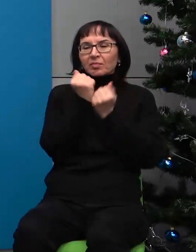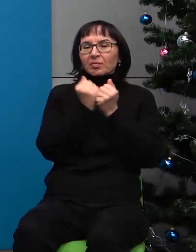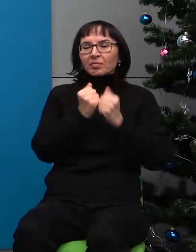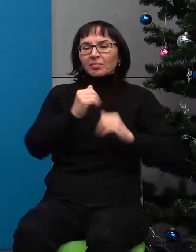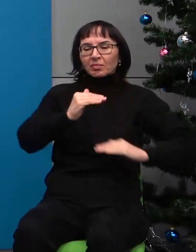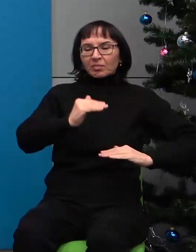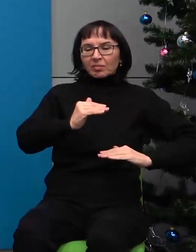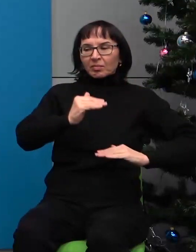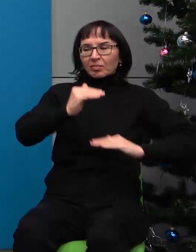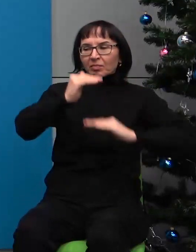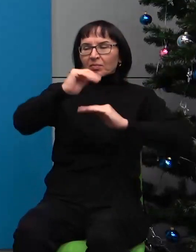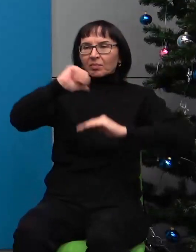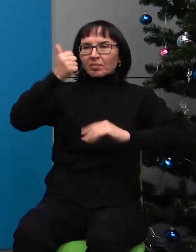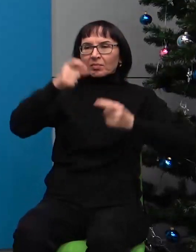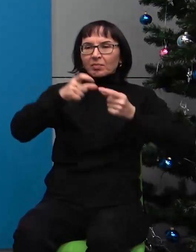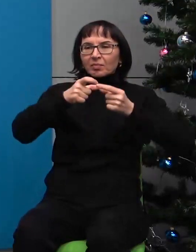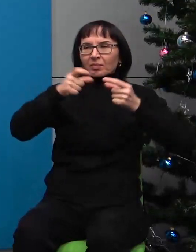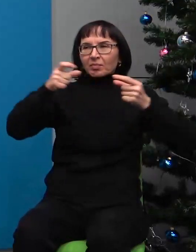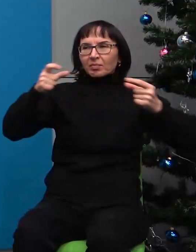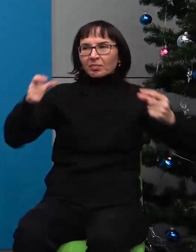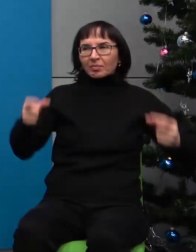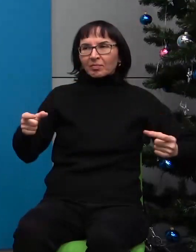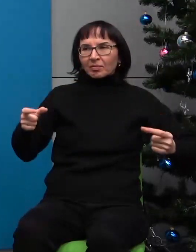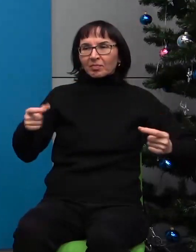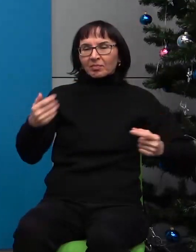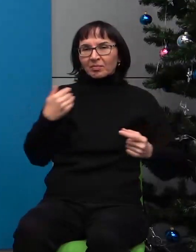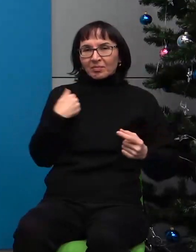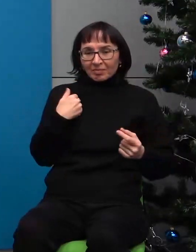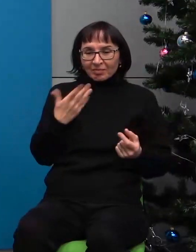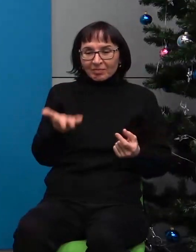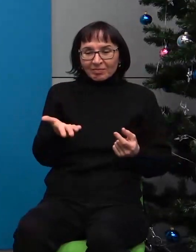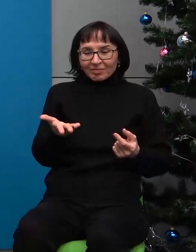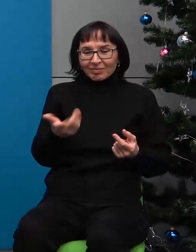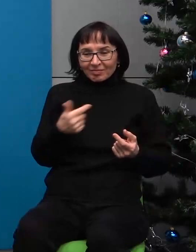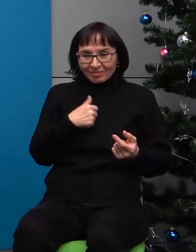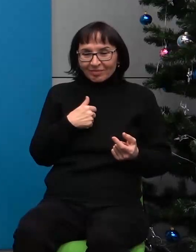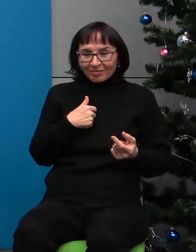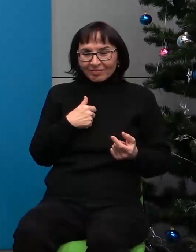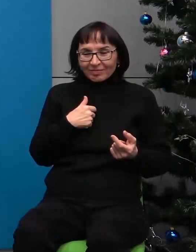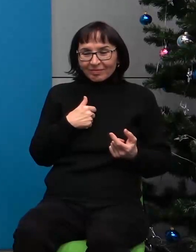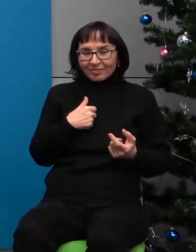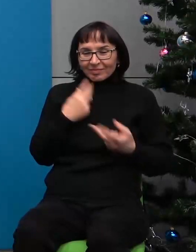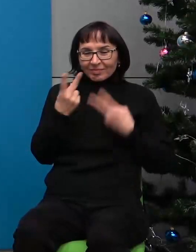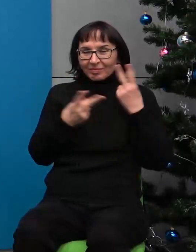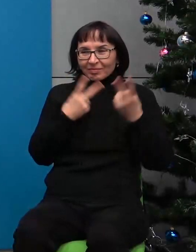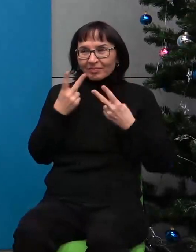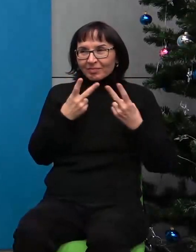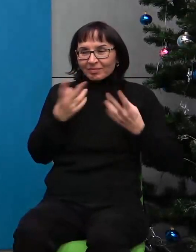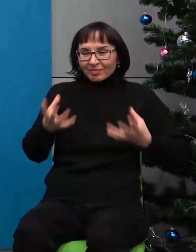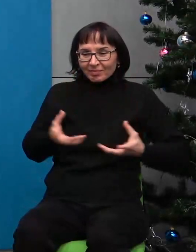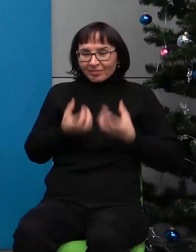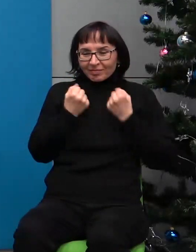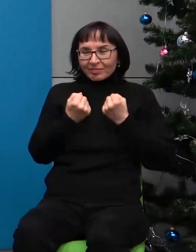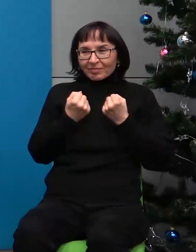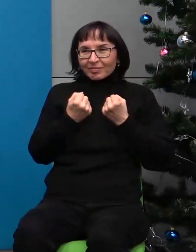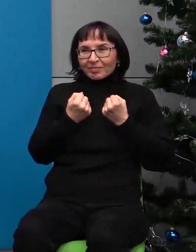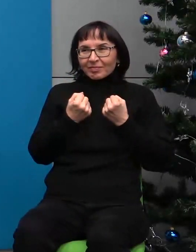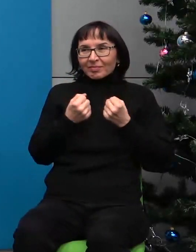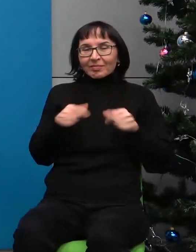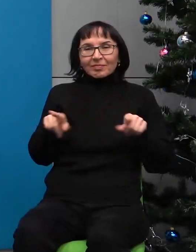i pierwsza kartka z brzegu się wysunęła i to było to, czego szukałem. I to jest tak jak z tym moim jedynym mailem o Tyrmandzie.